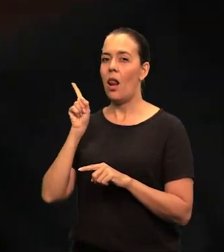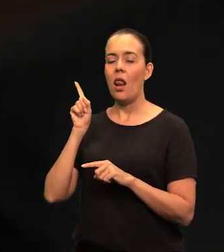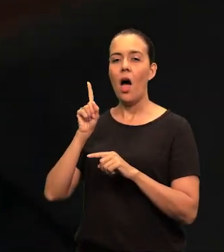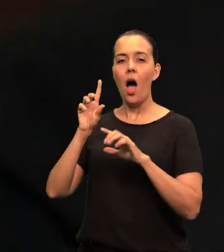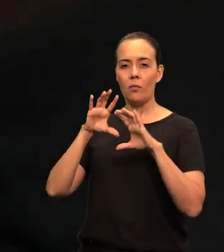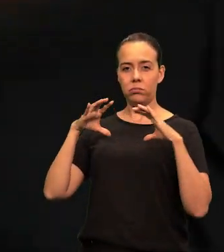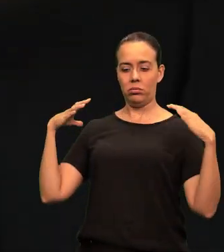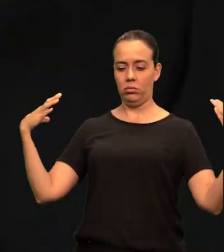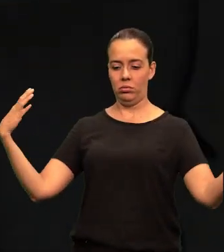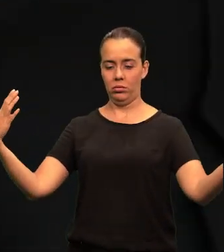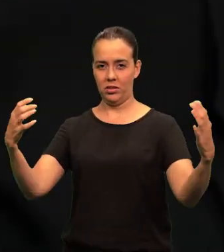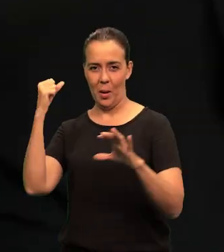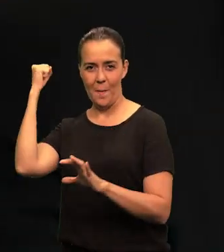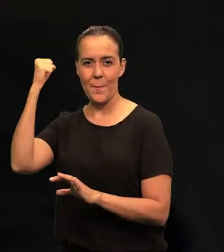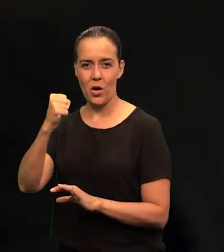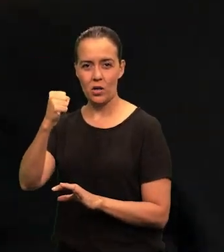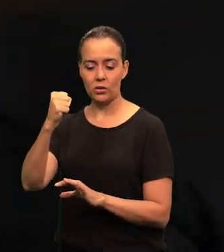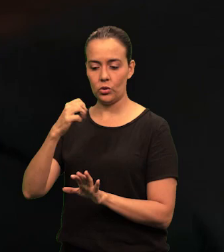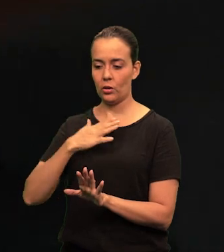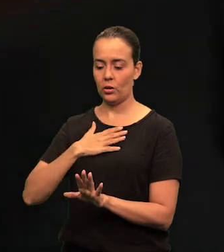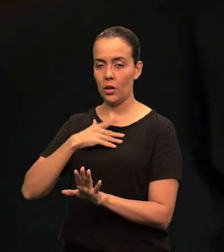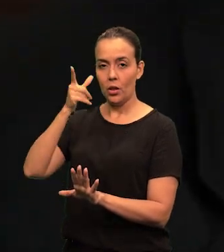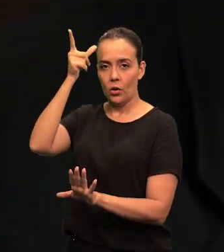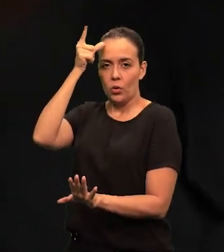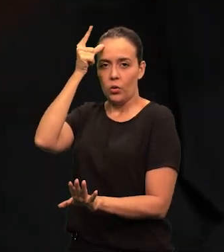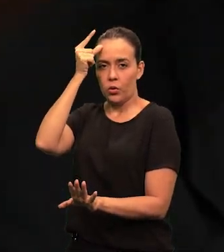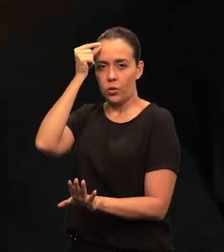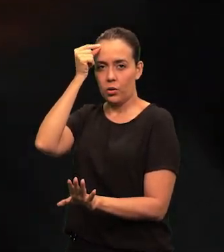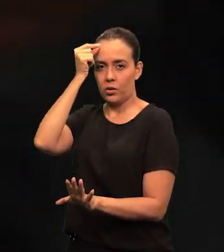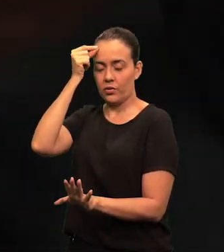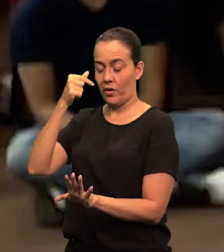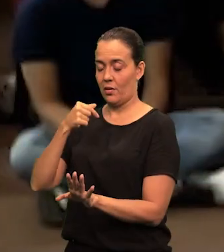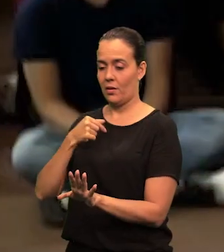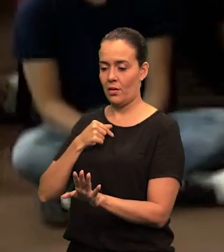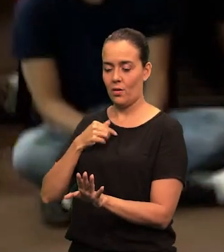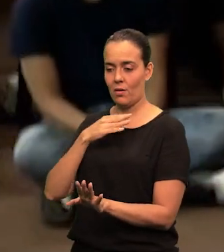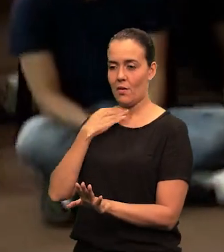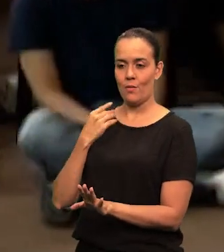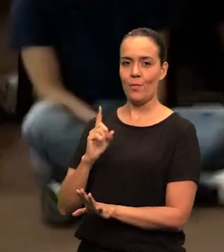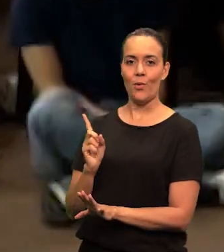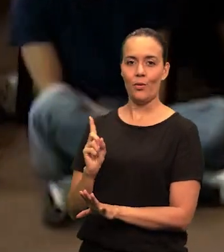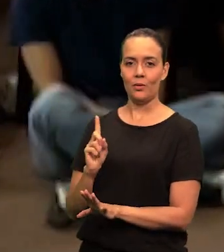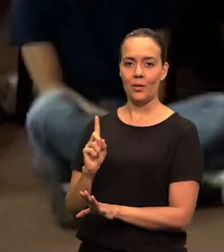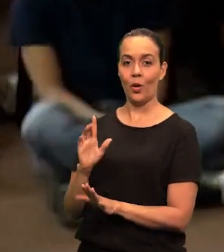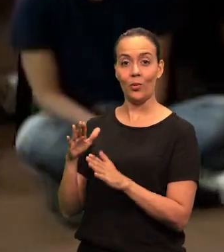E tal como os romanos, nossa alegria é olhar e pensar: "Hoje não foi comigo." Então a notícia ruim